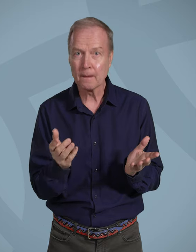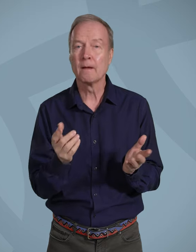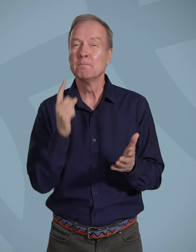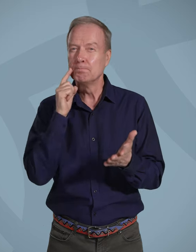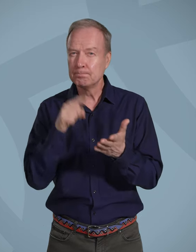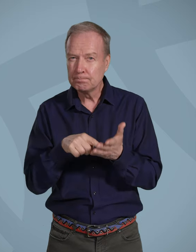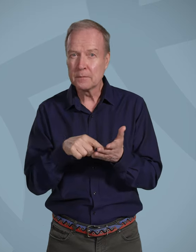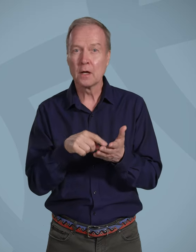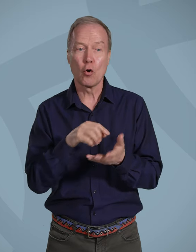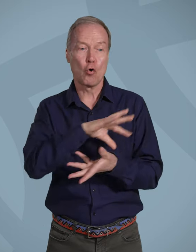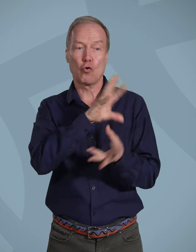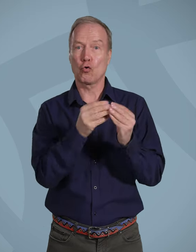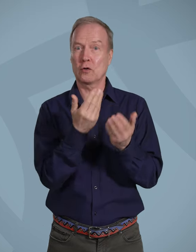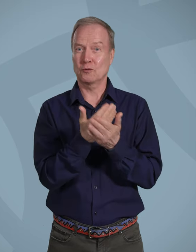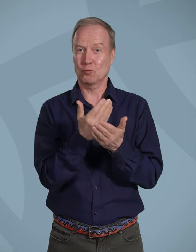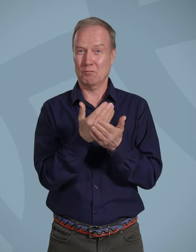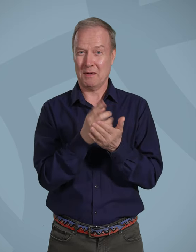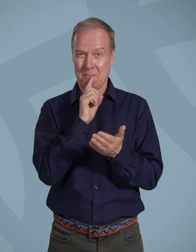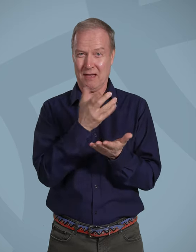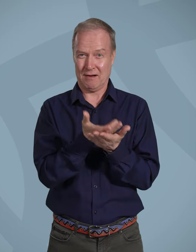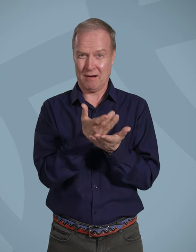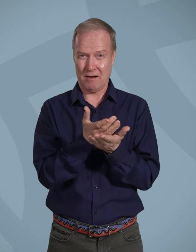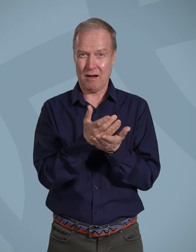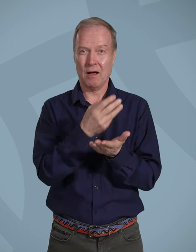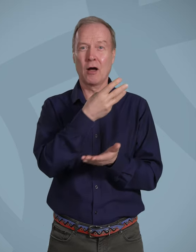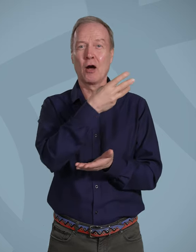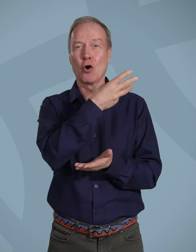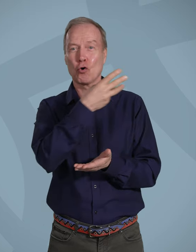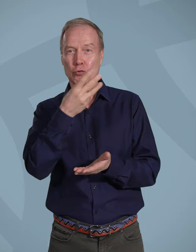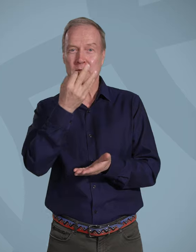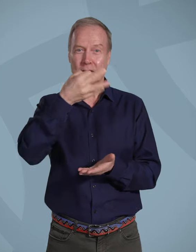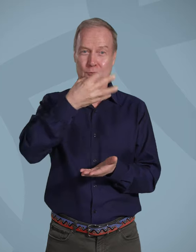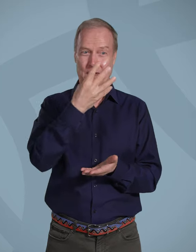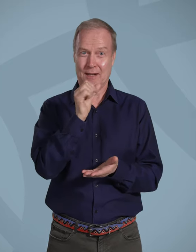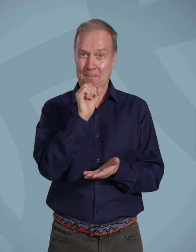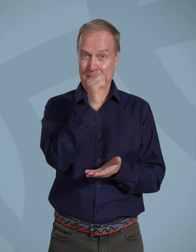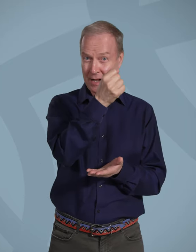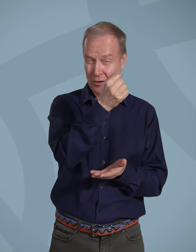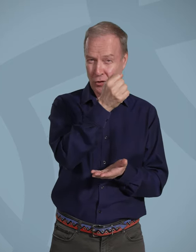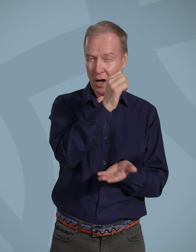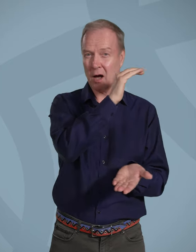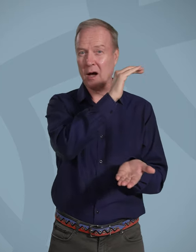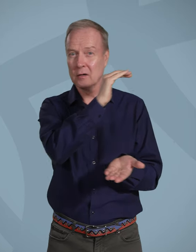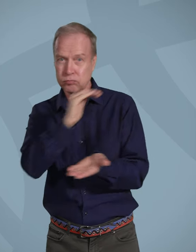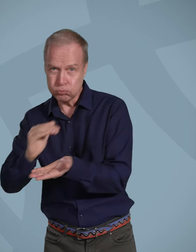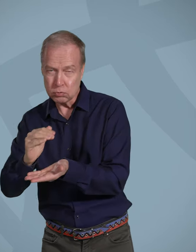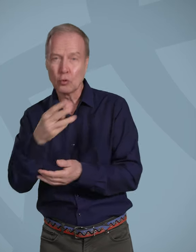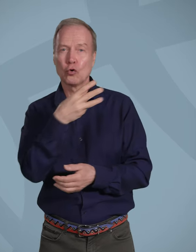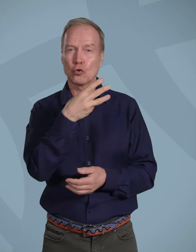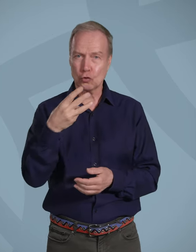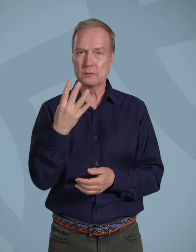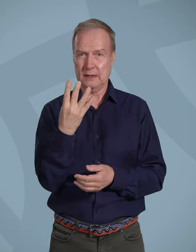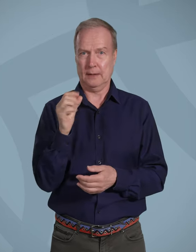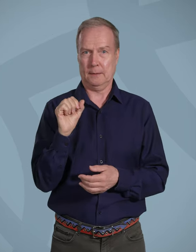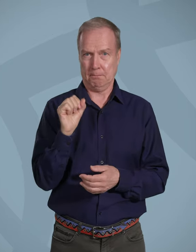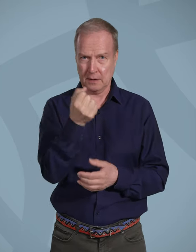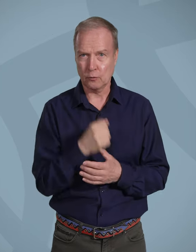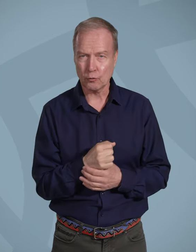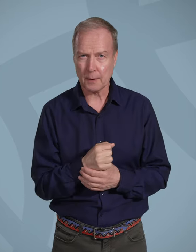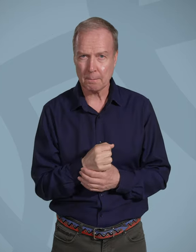Määrärahojen kokonaissumma laskee noin 384 miljoonasta 304 miljoonaan euroon.